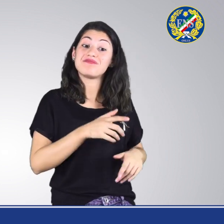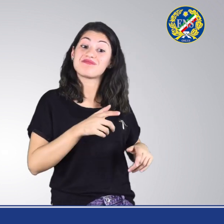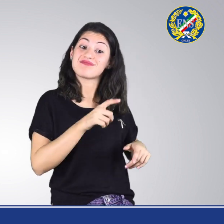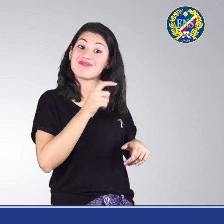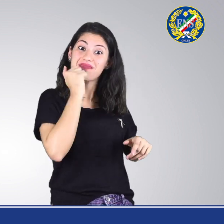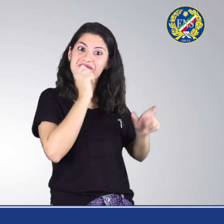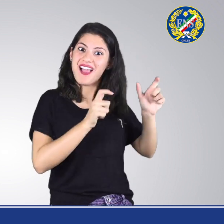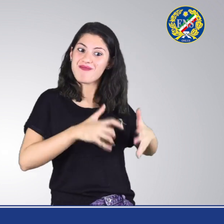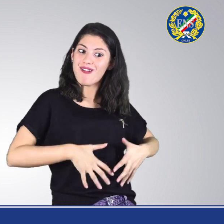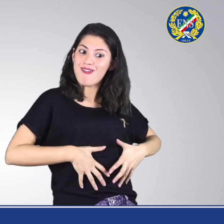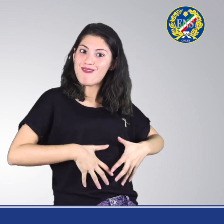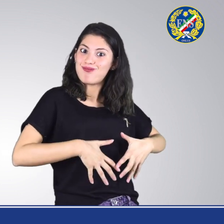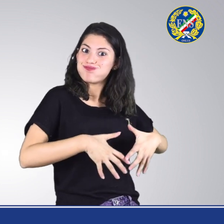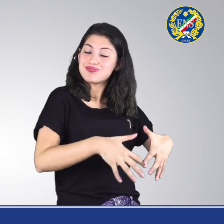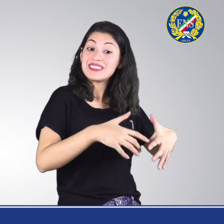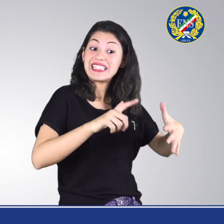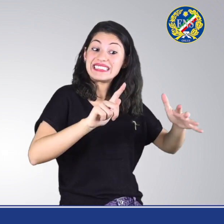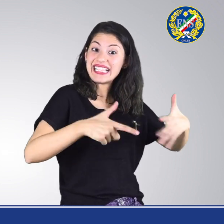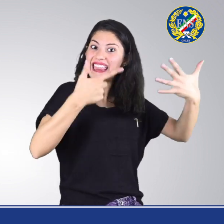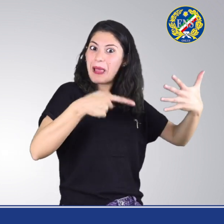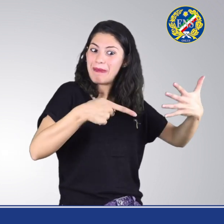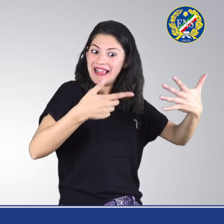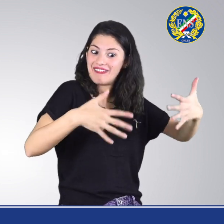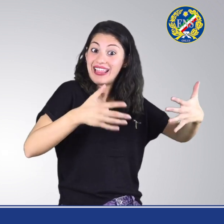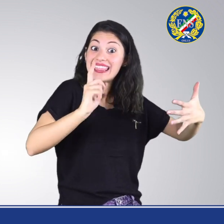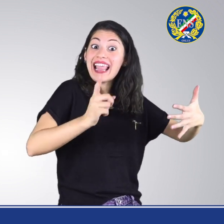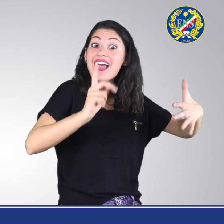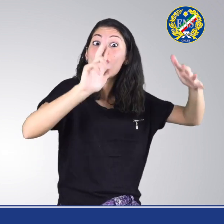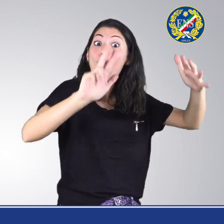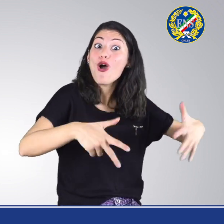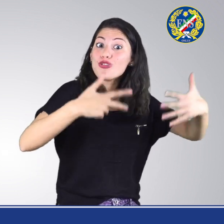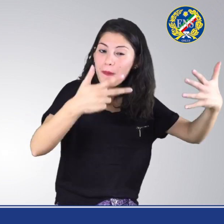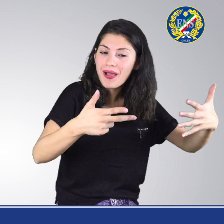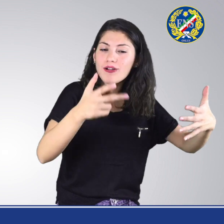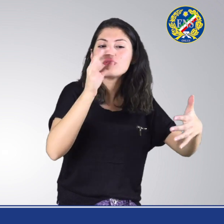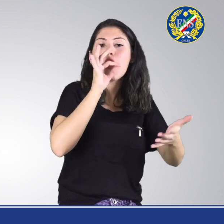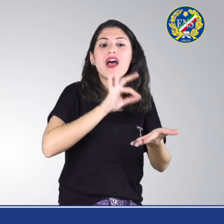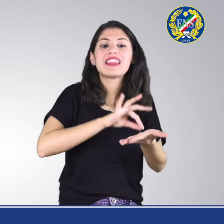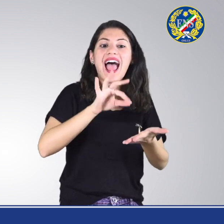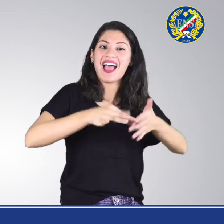La domanda deve essere presentata dopo il compimento del 7 mese di gravidanza,